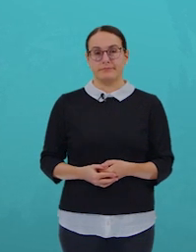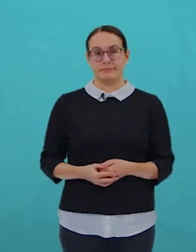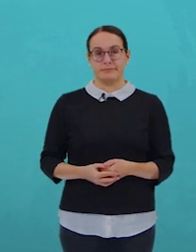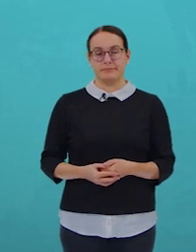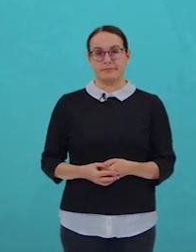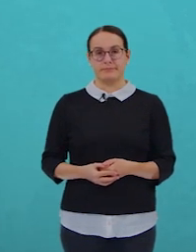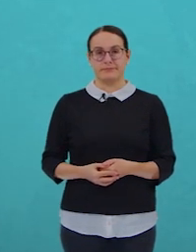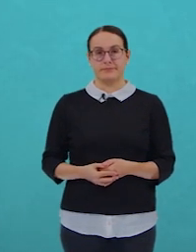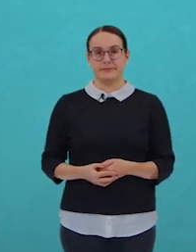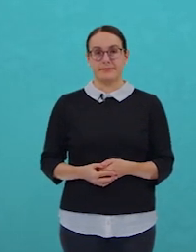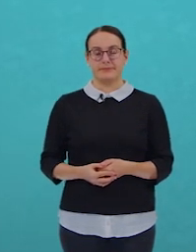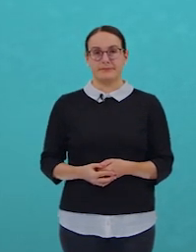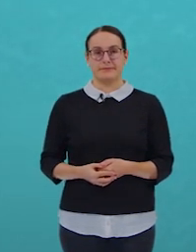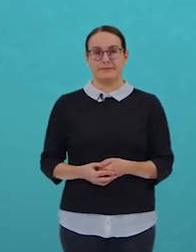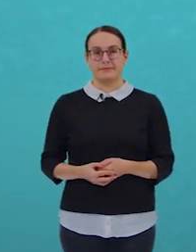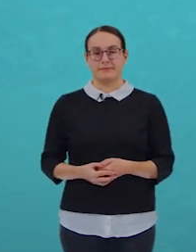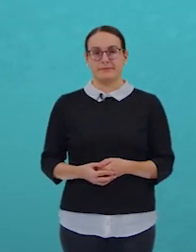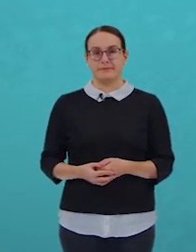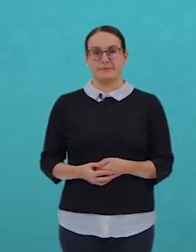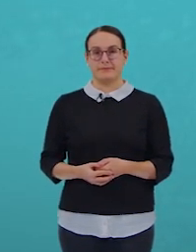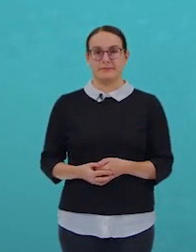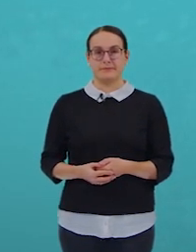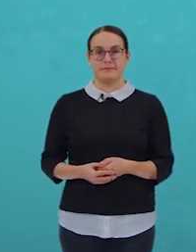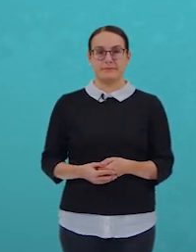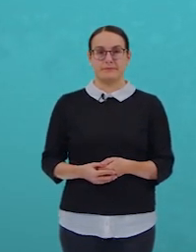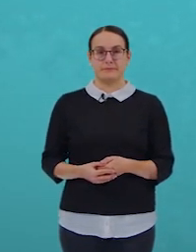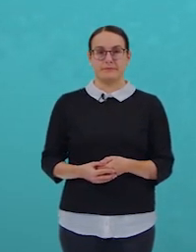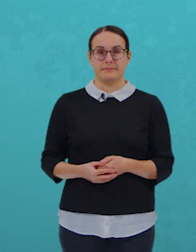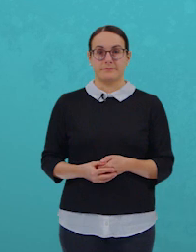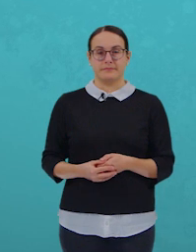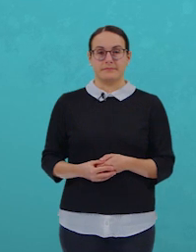anderen Form der Immunschwäche entstanden sein könnte. Bisher ist nur wenig über die Mutation,